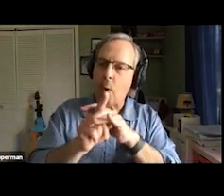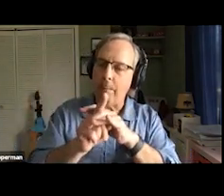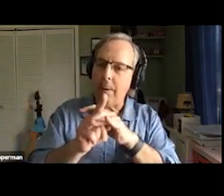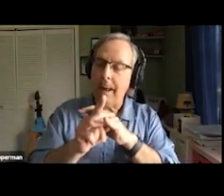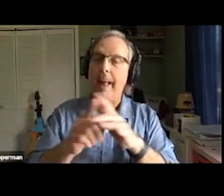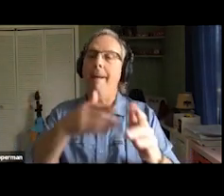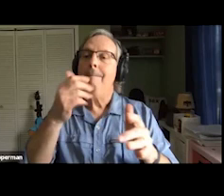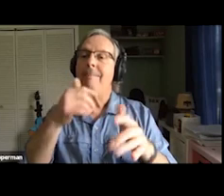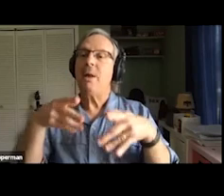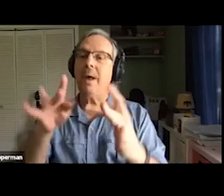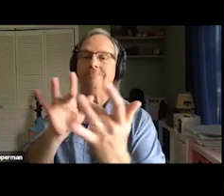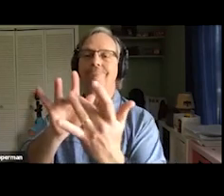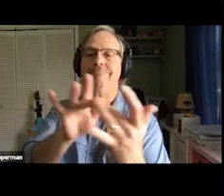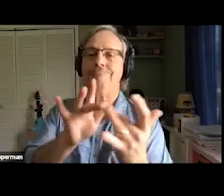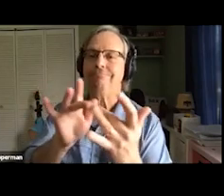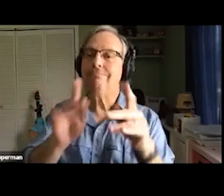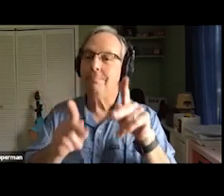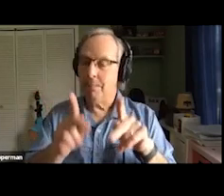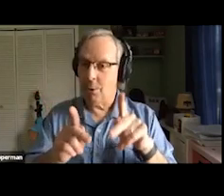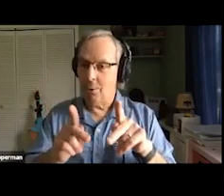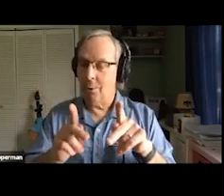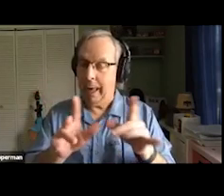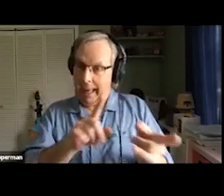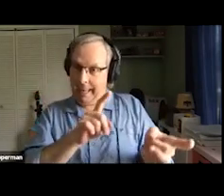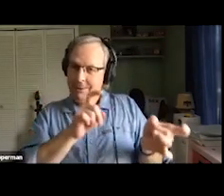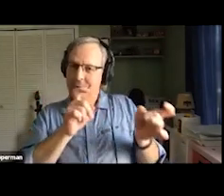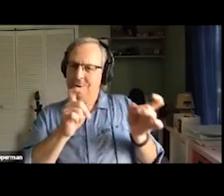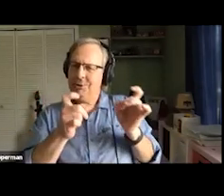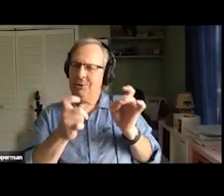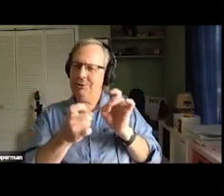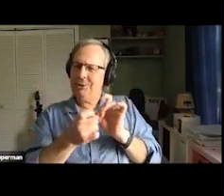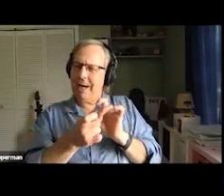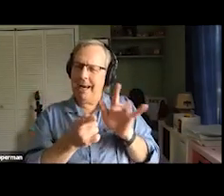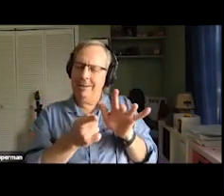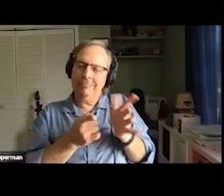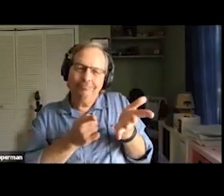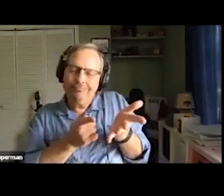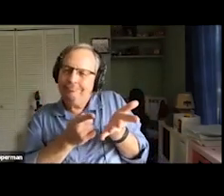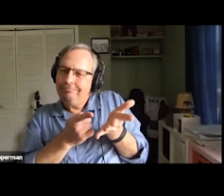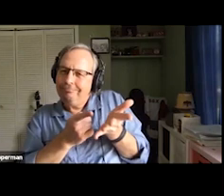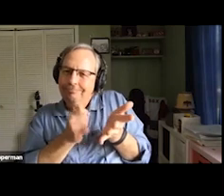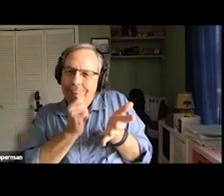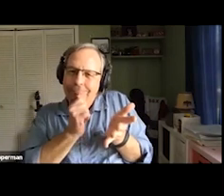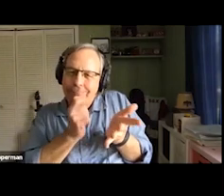Y creo que realmente cambiará la intimidad de los encuentros de salud mental, donde a algunos clientes les gusta.